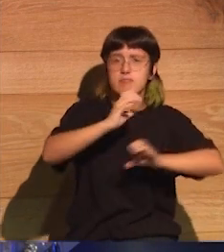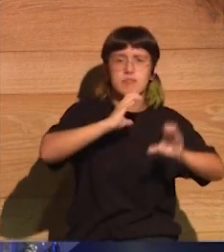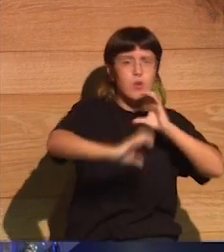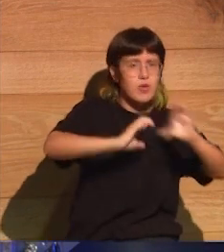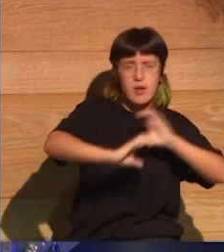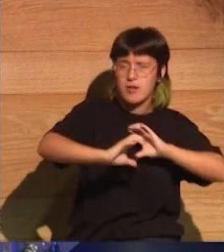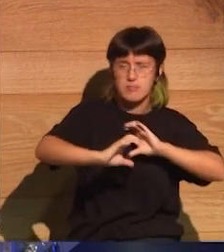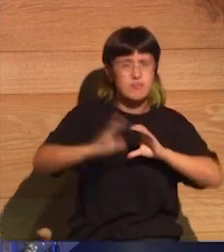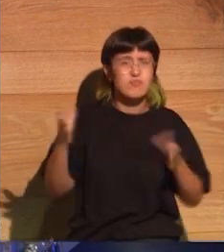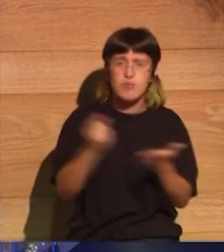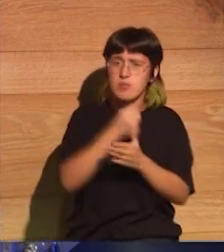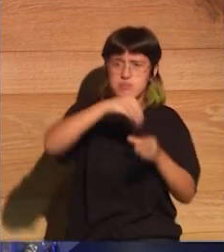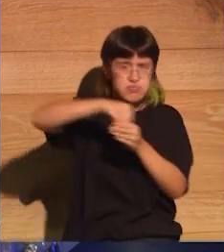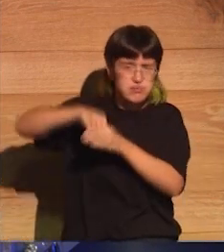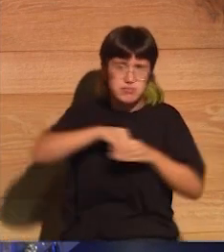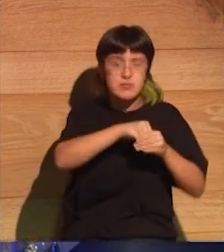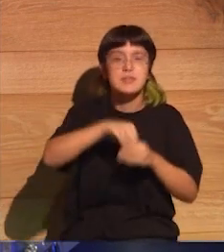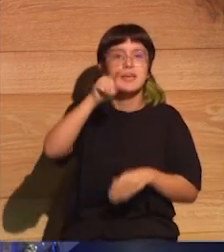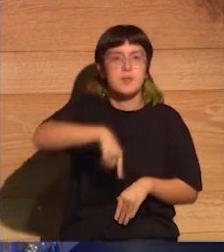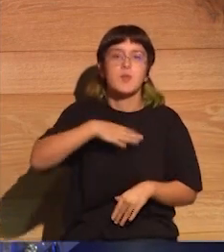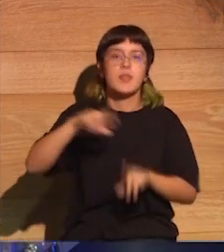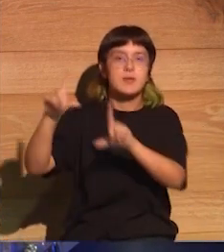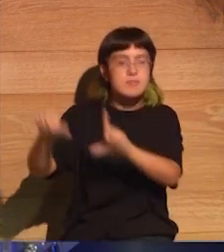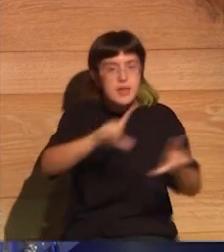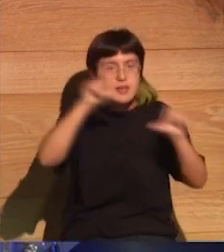Y vais a ver también muchos paneles, muchos talleres en los cuales